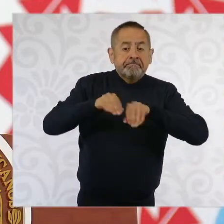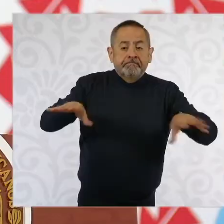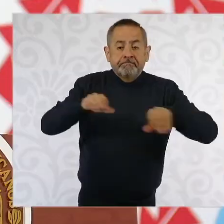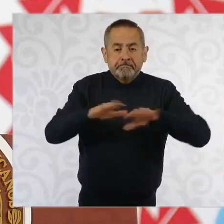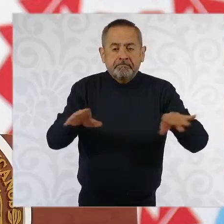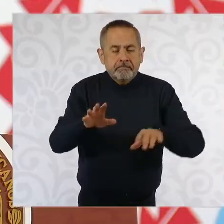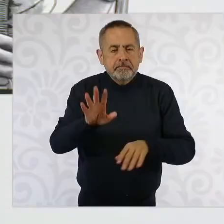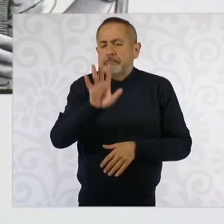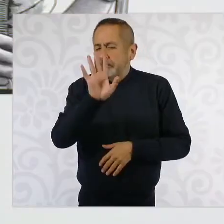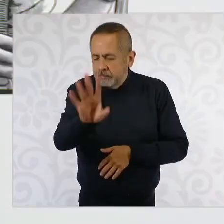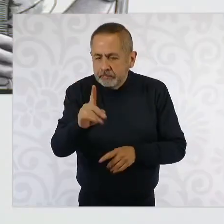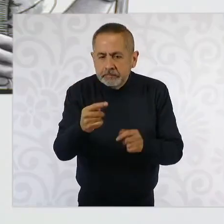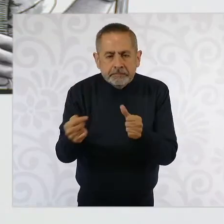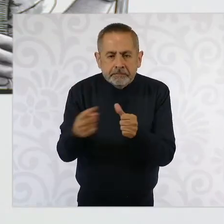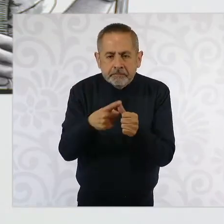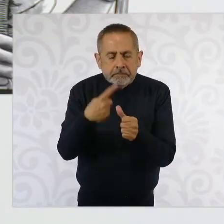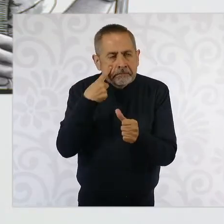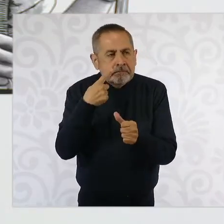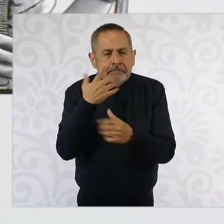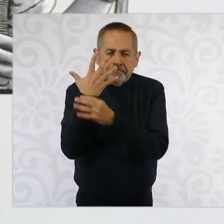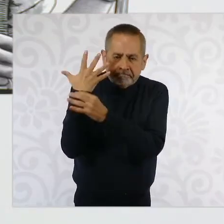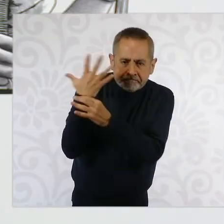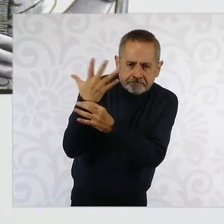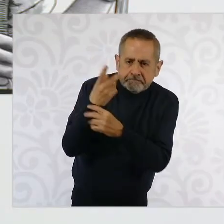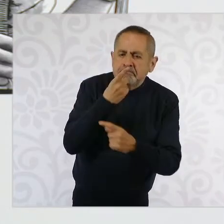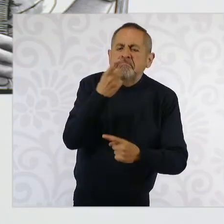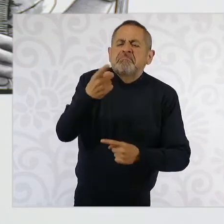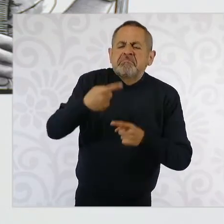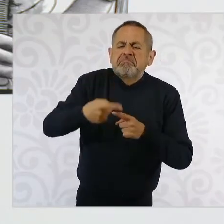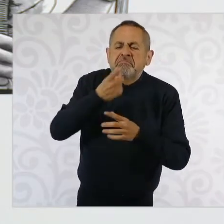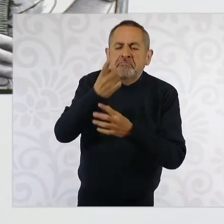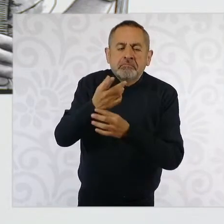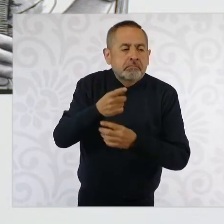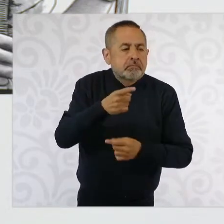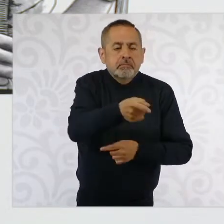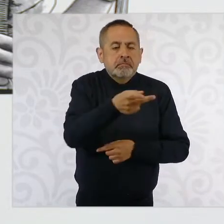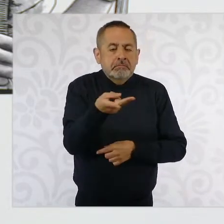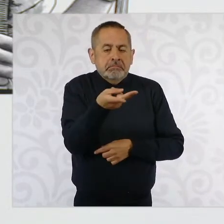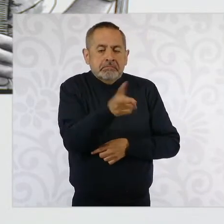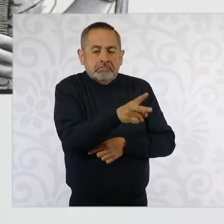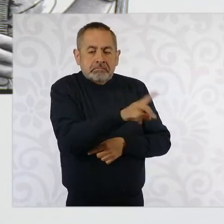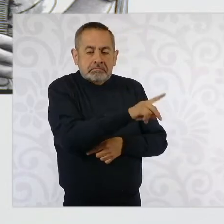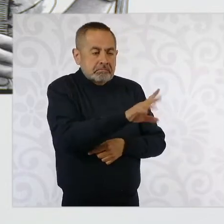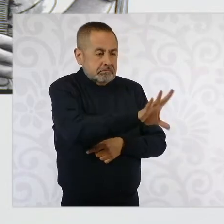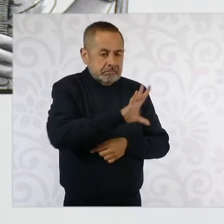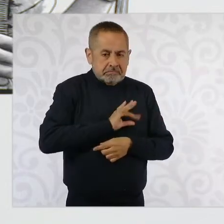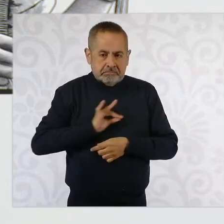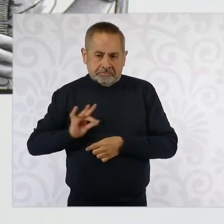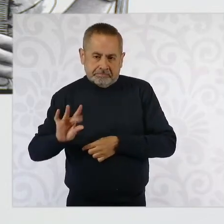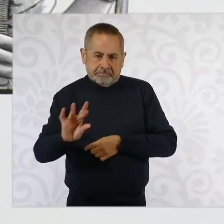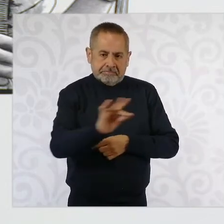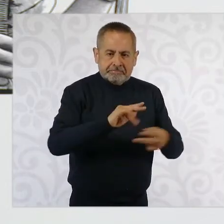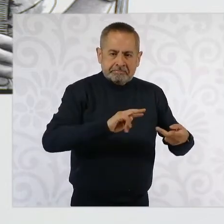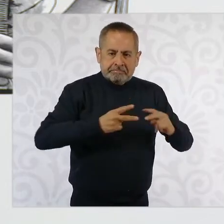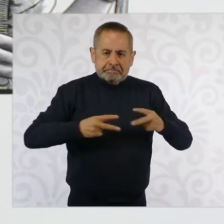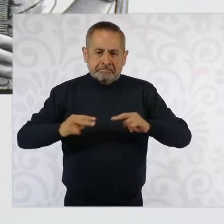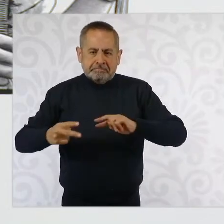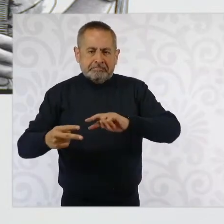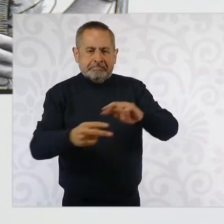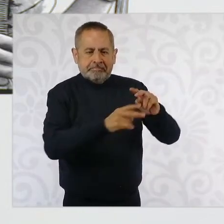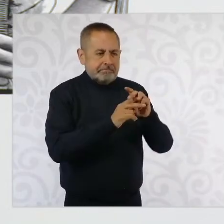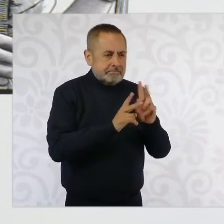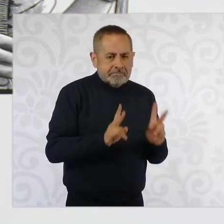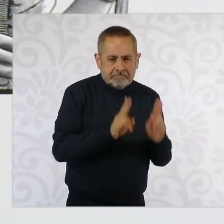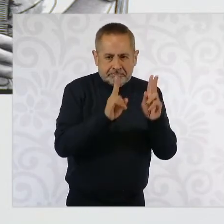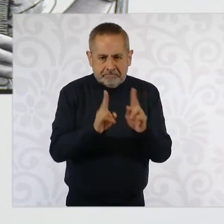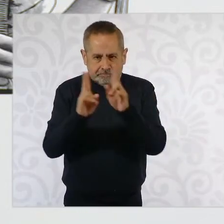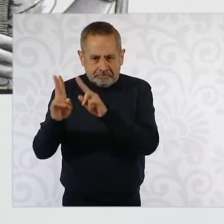Fuente original de la información Porque después hay quien quiere juntar partes de dicho por el